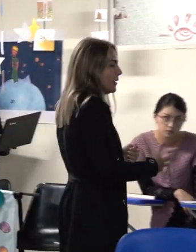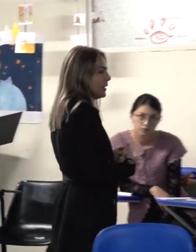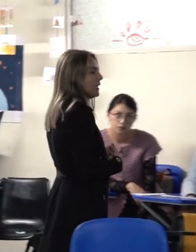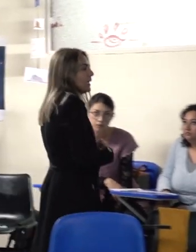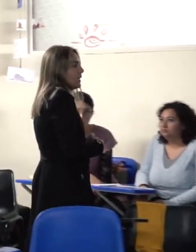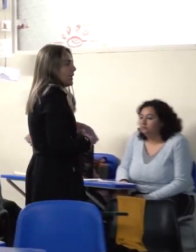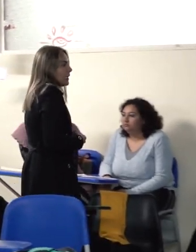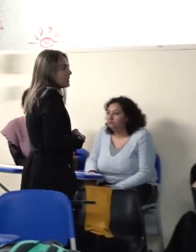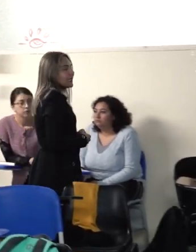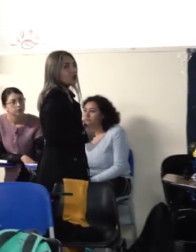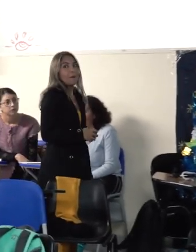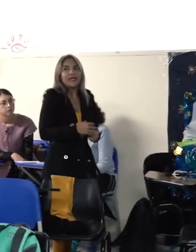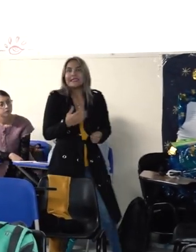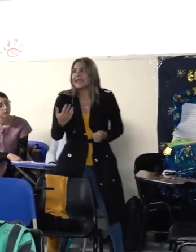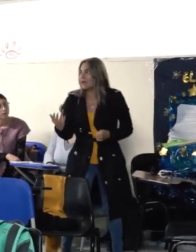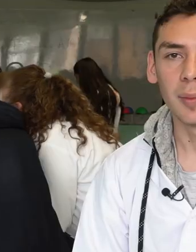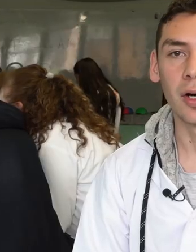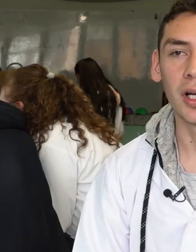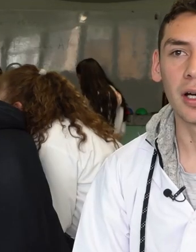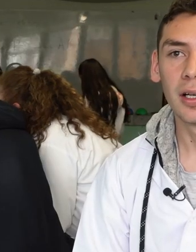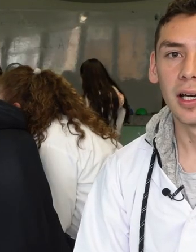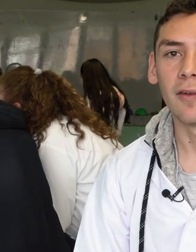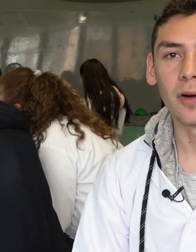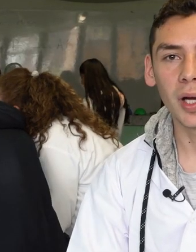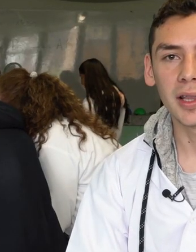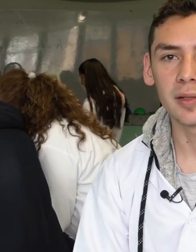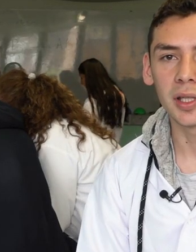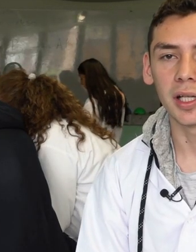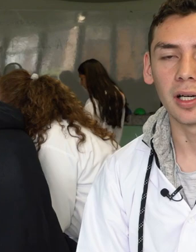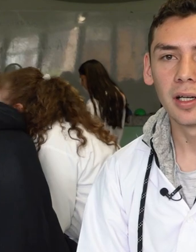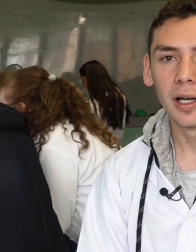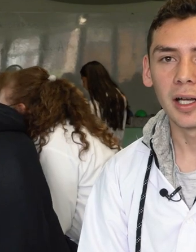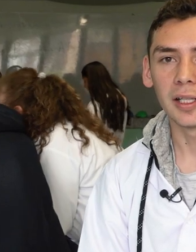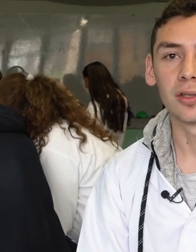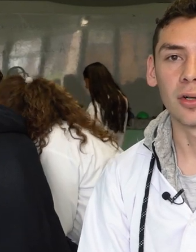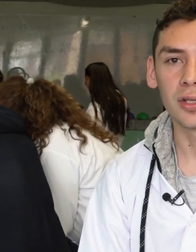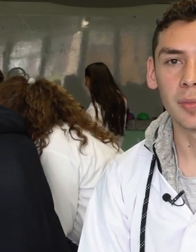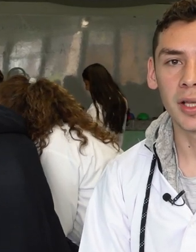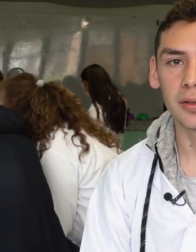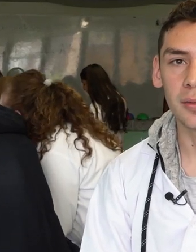permitir tener una formación continua y mejorar la forma de transmitir esos conocimientos.